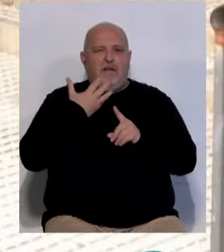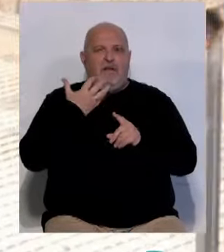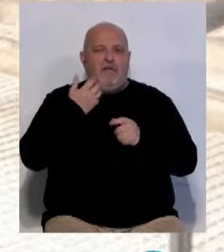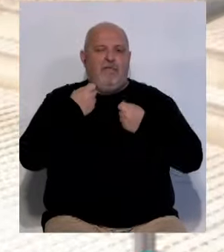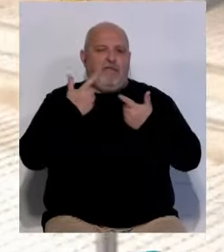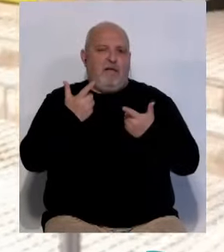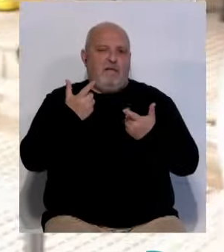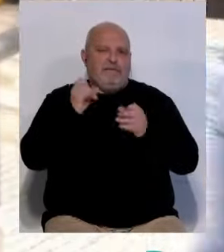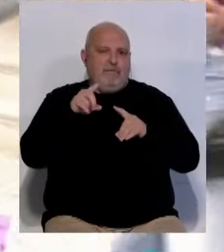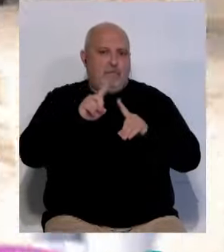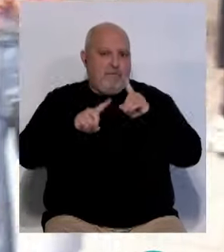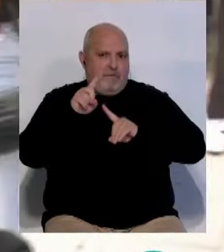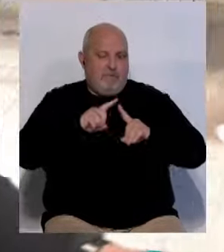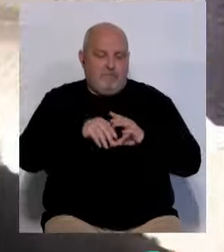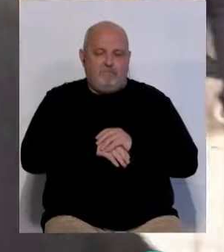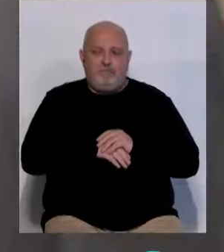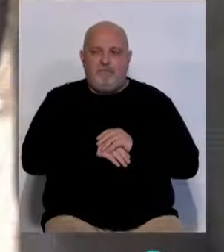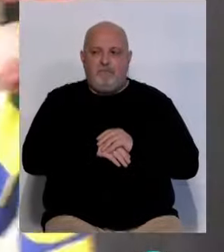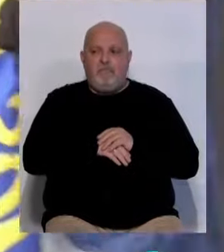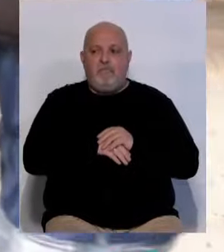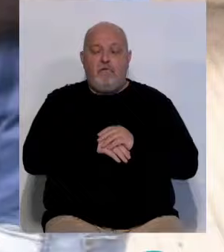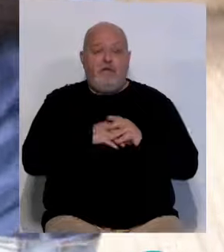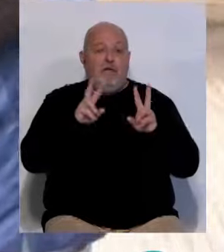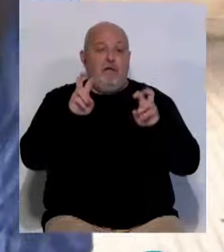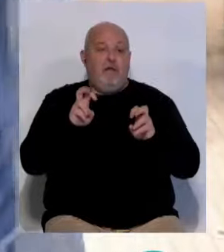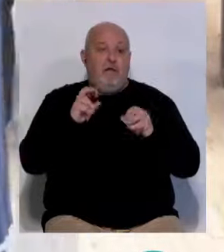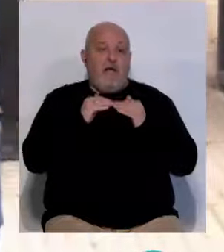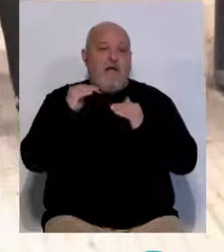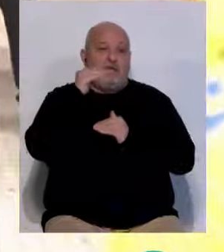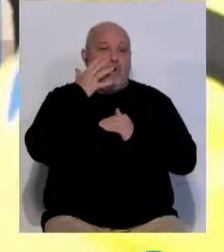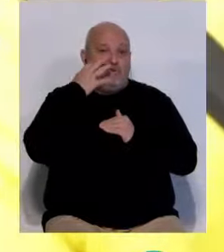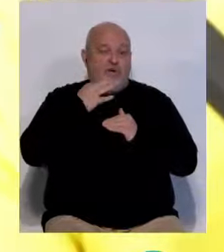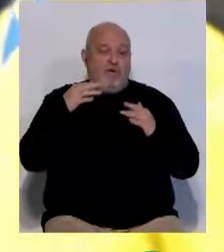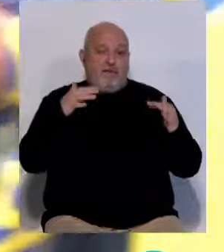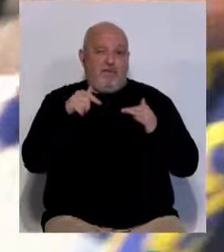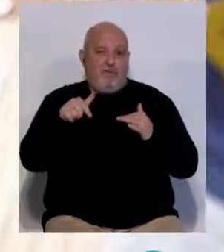este evento deportivo al estar considerado el encuentro de alto riesgo se van a reforzar las